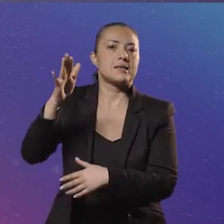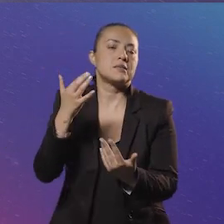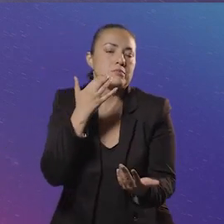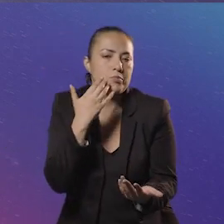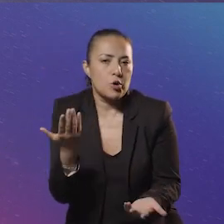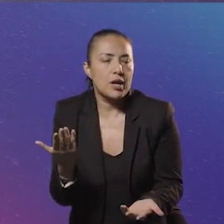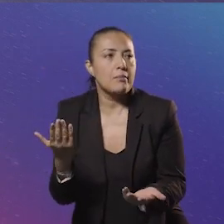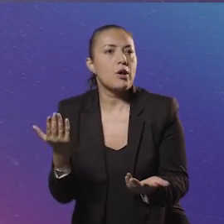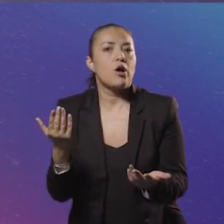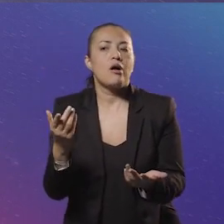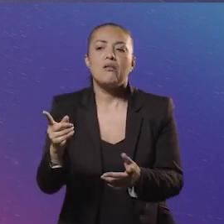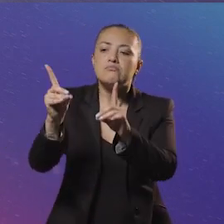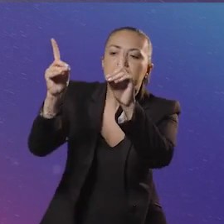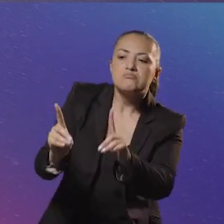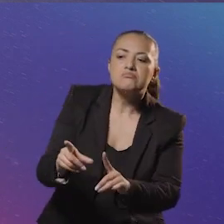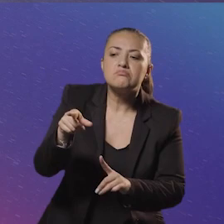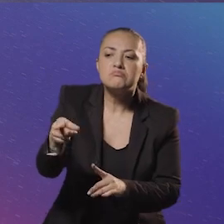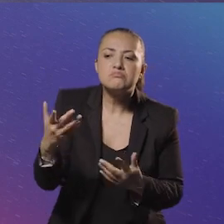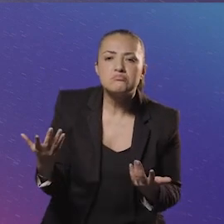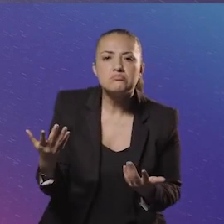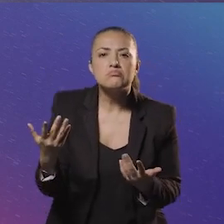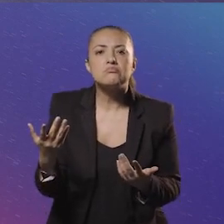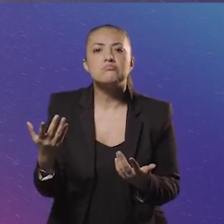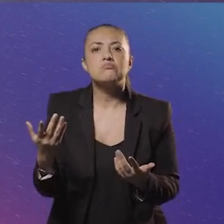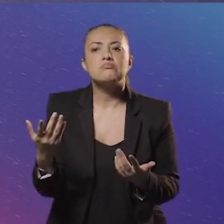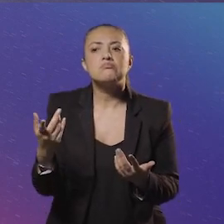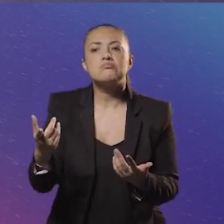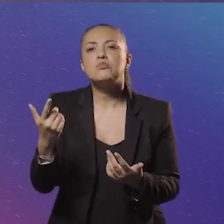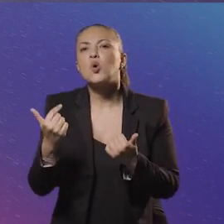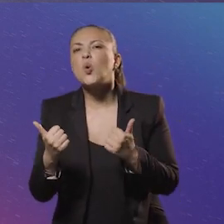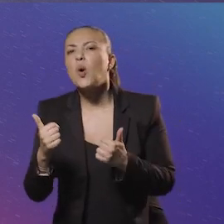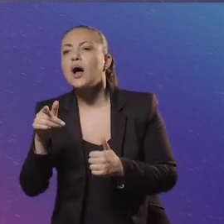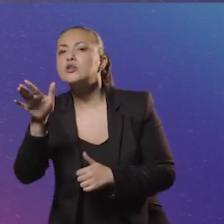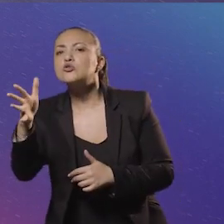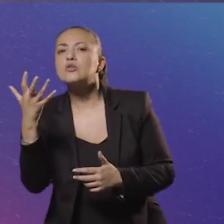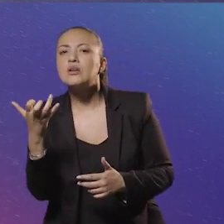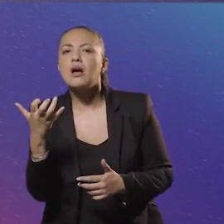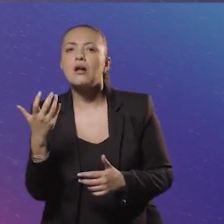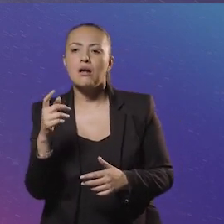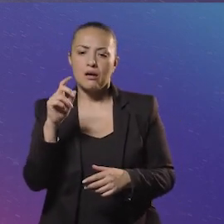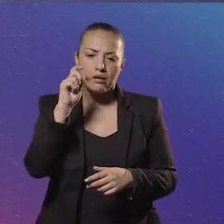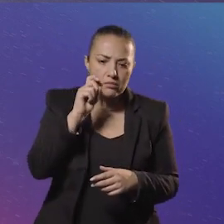Por ejemplo, sobre su decisión en torno a su salud sexual y reproductiva,